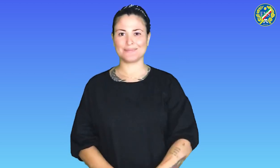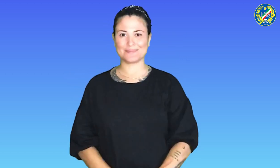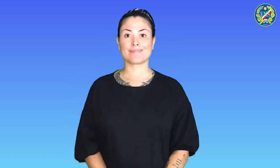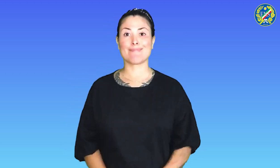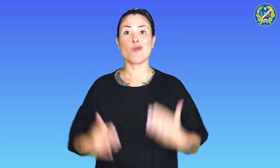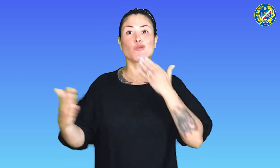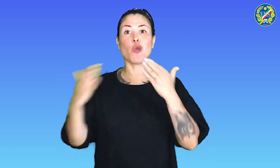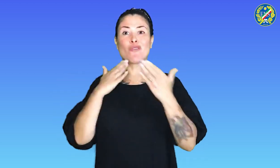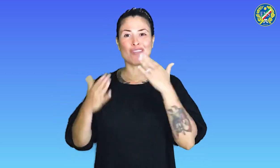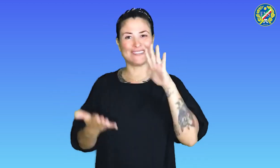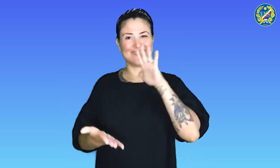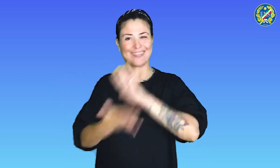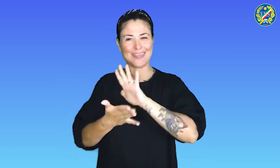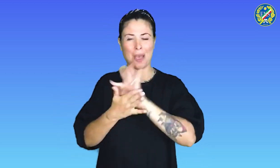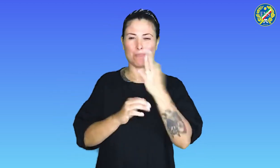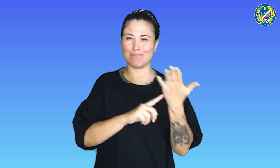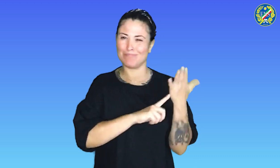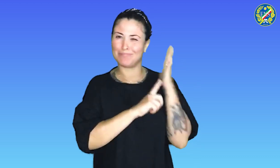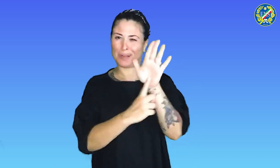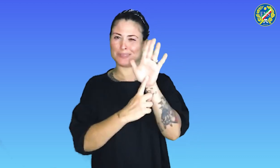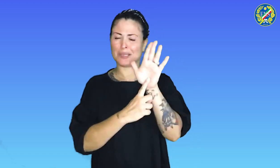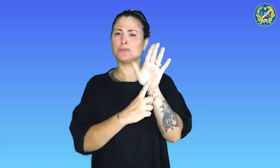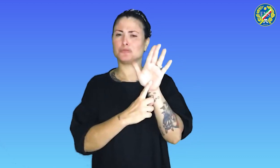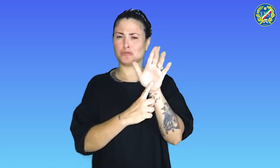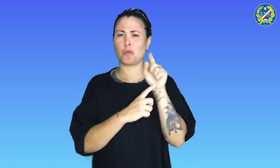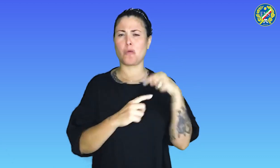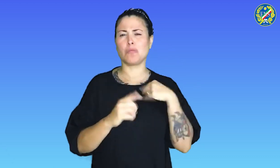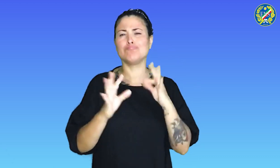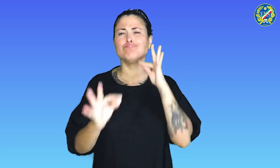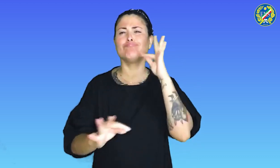In ogni caso nella conferenza stampa di presentazione verrà spiegato